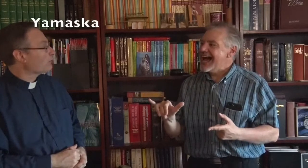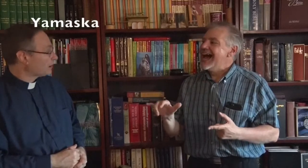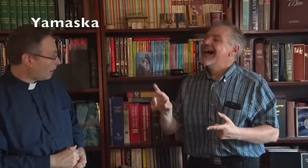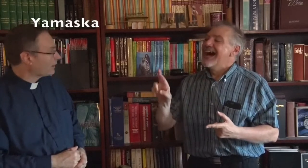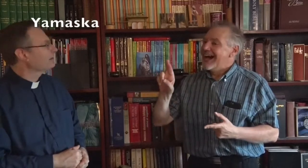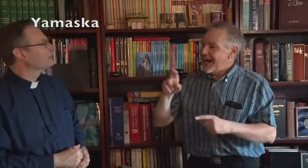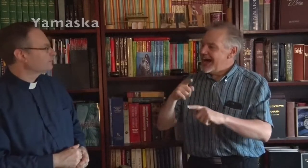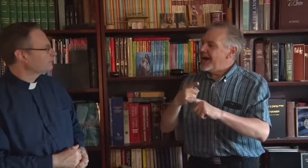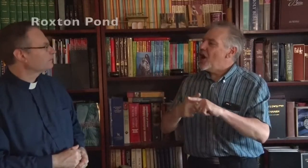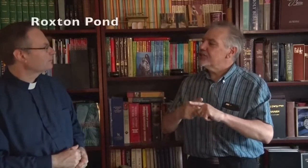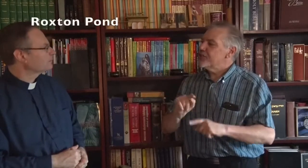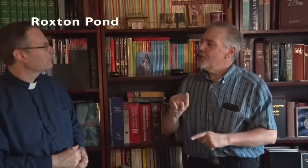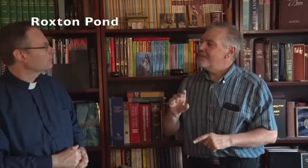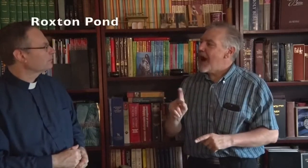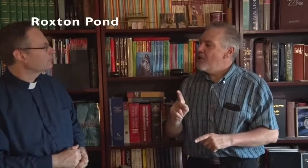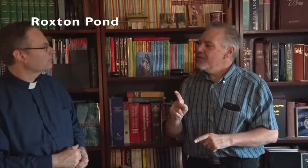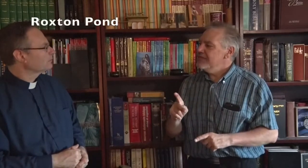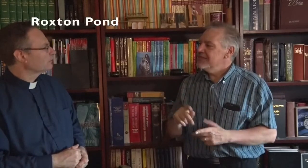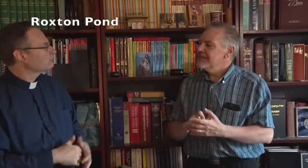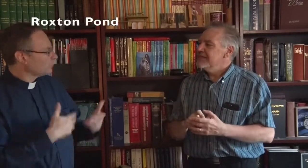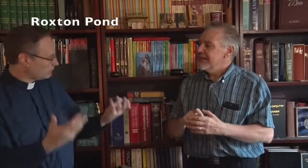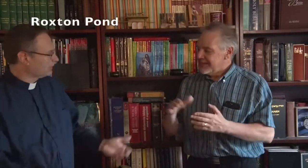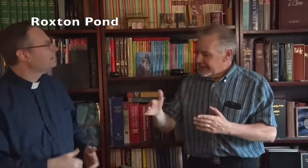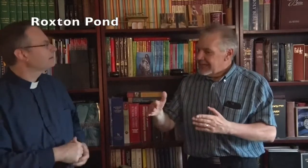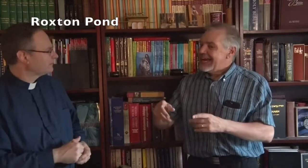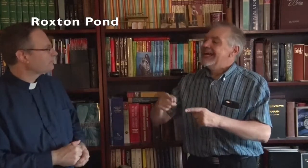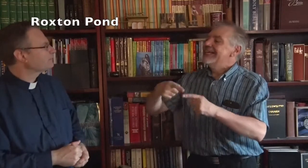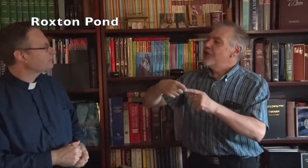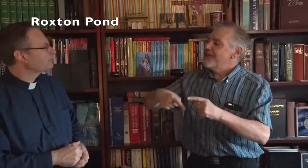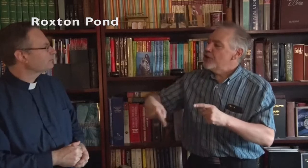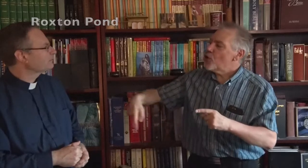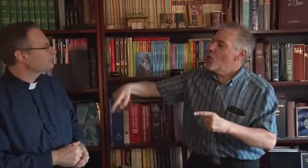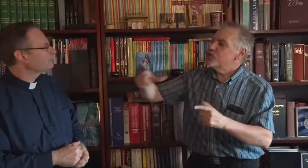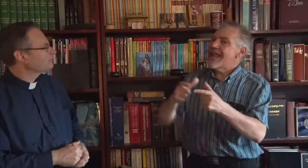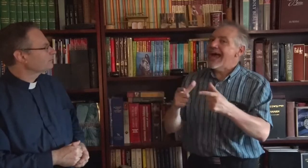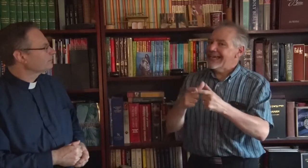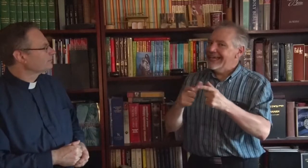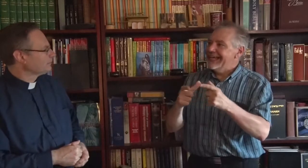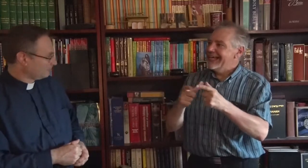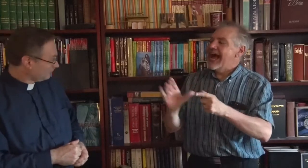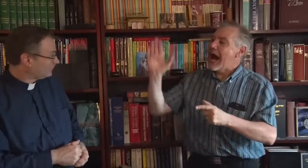Roxton Pond… Ok. Et j’ai fait le tour du lac,